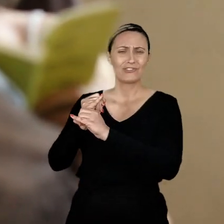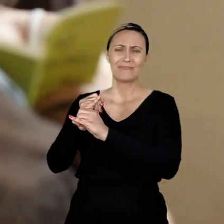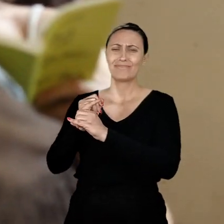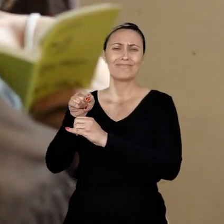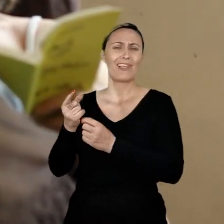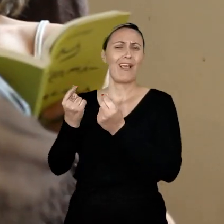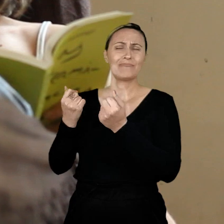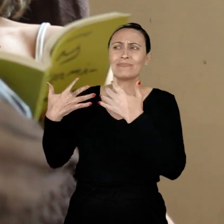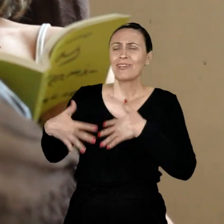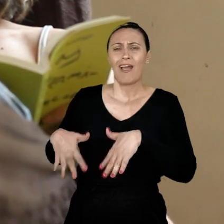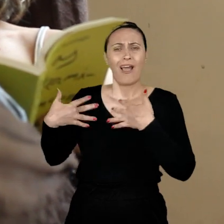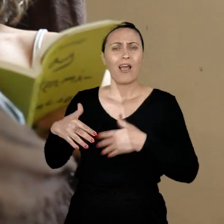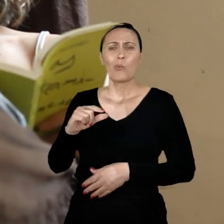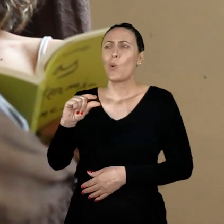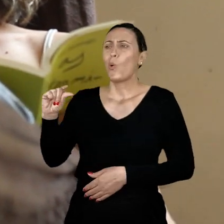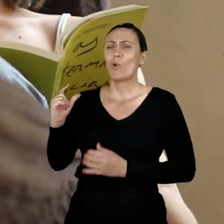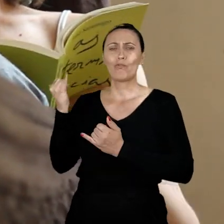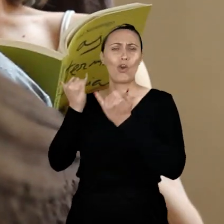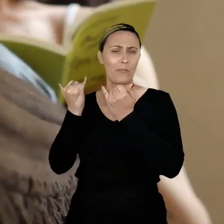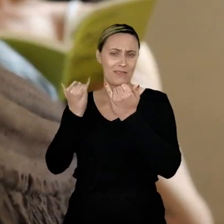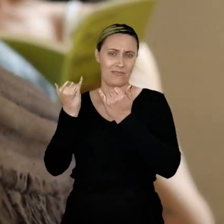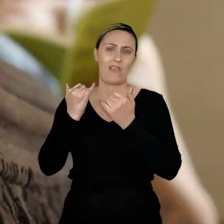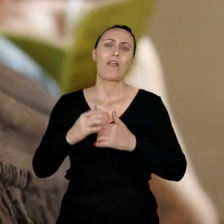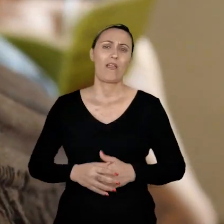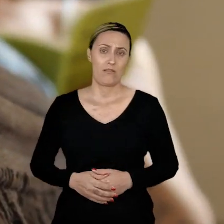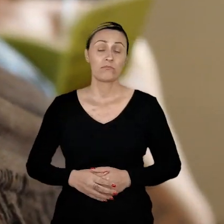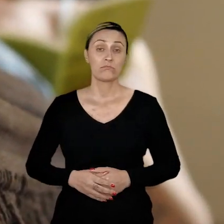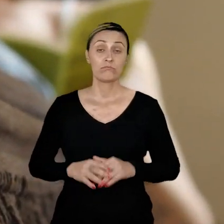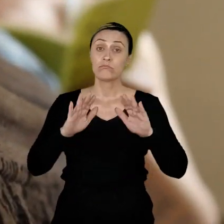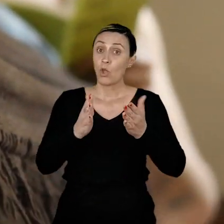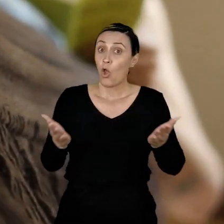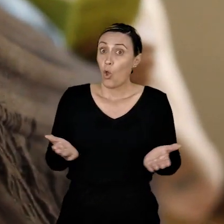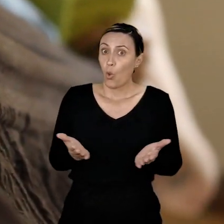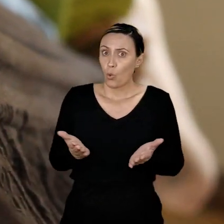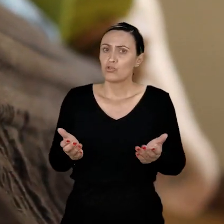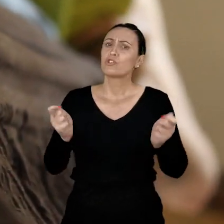Para mim é fácil hoje dizer que converso de frente com meus medos, mas naquele momento não era assim.